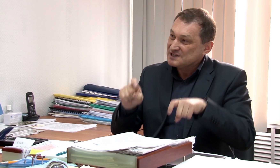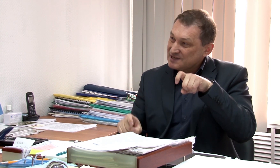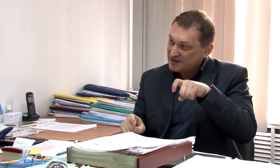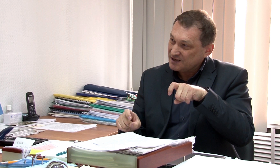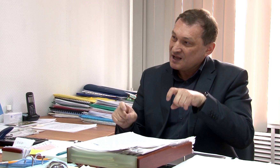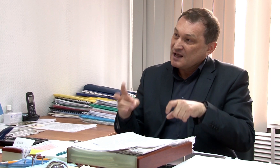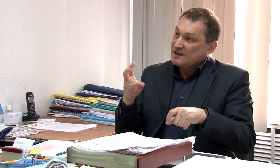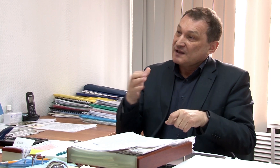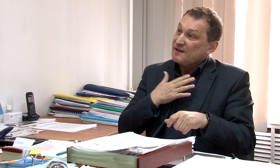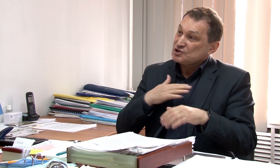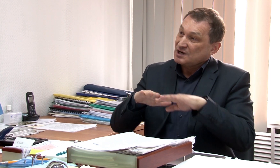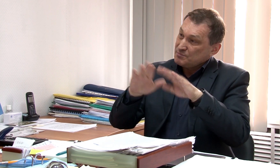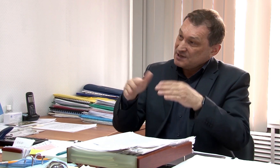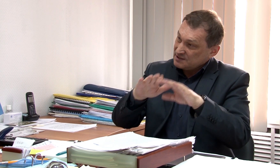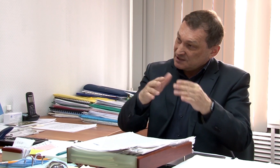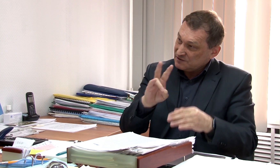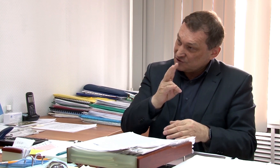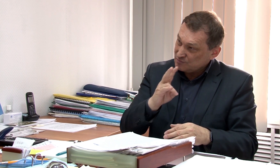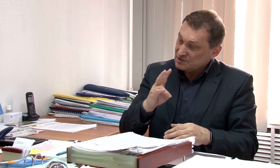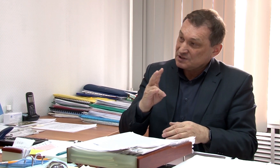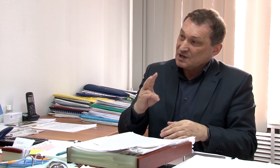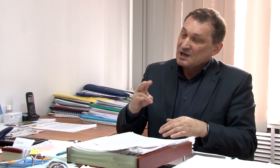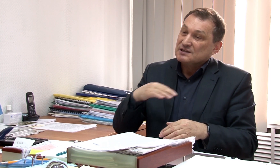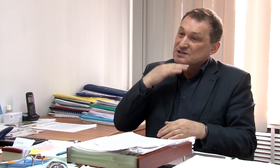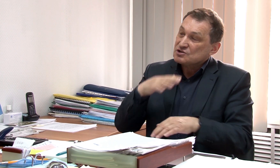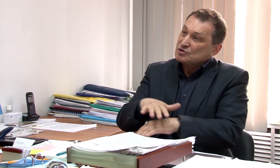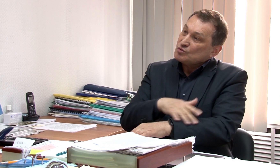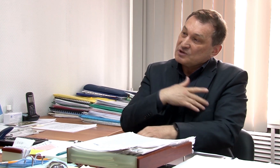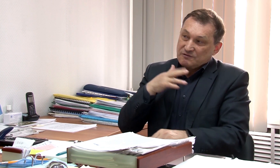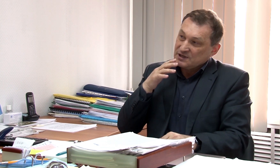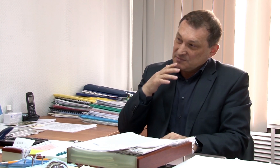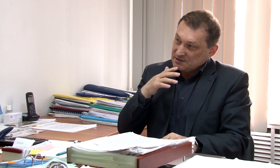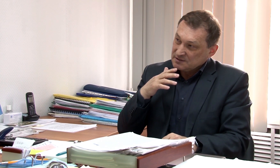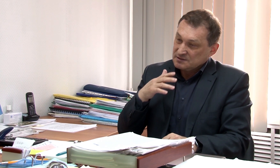которые "сидели" на наших объектах недвижимости достаточно долгое время